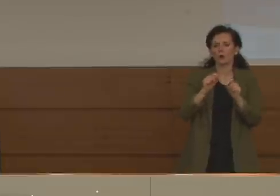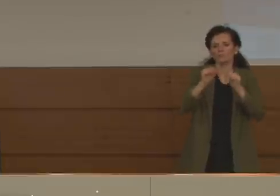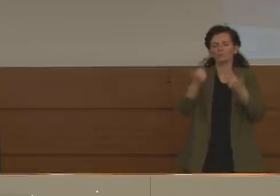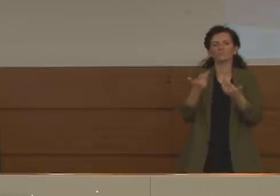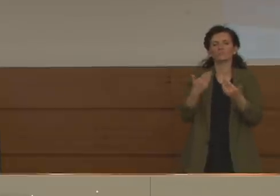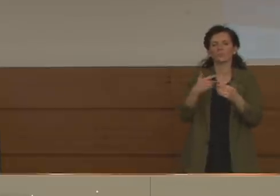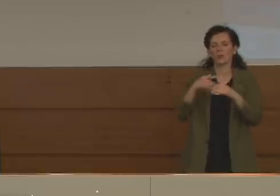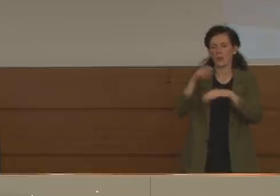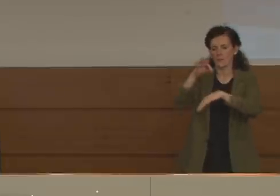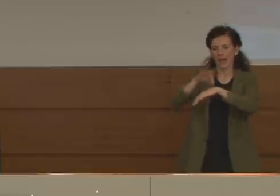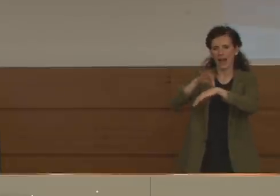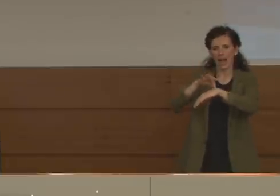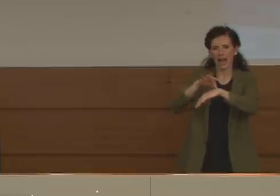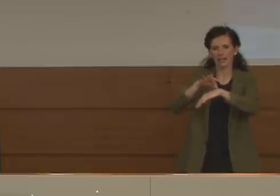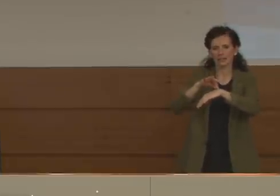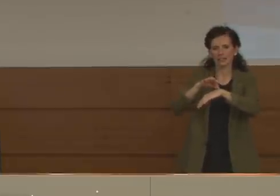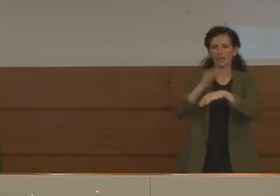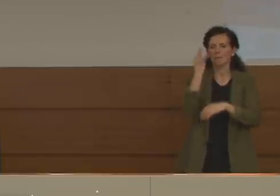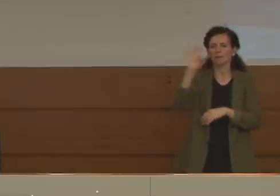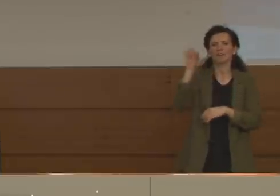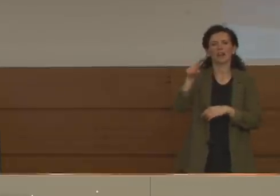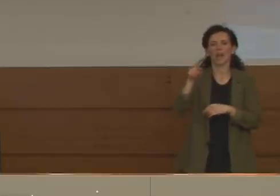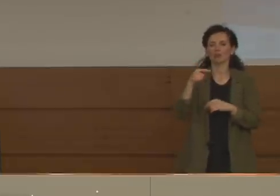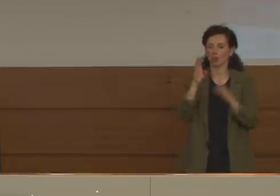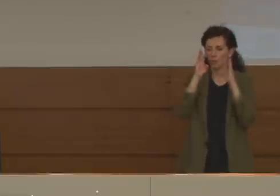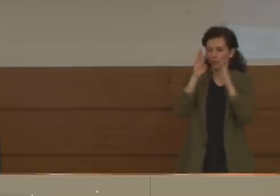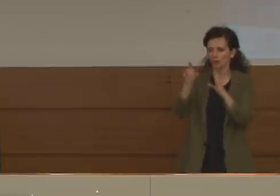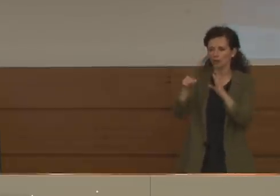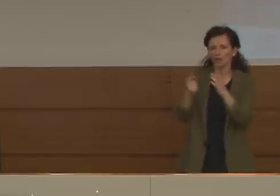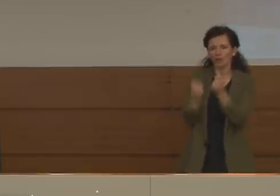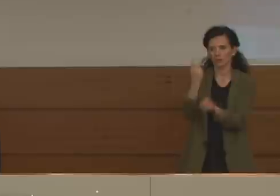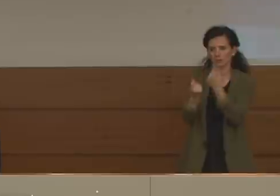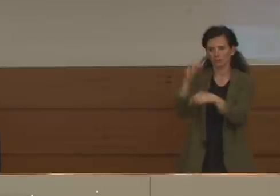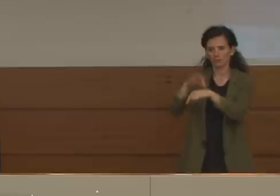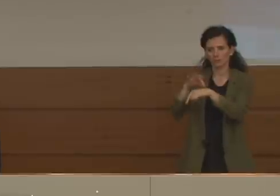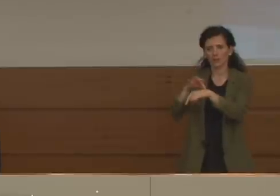o che devono essere attenzionati maggiormente possibile. Quello che in